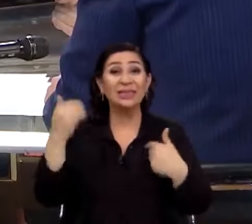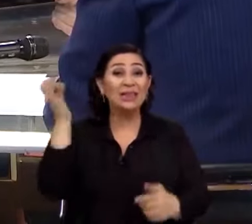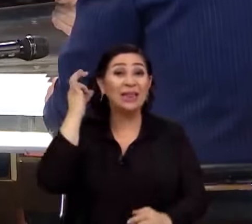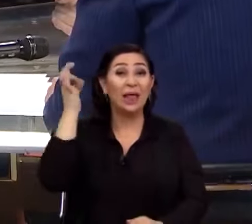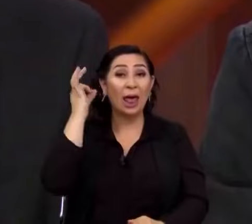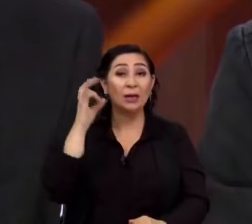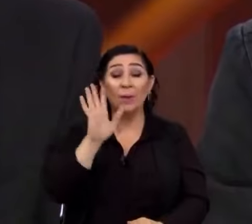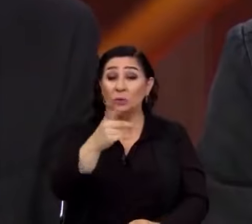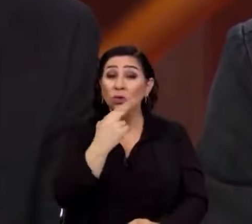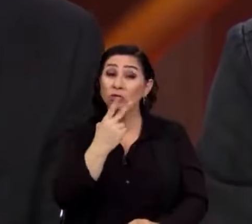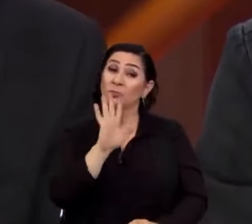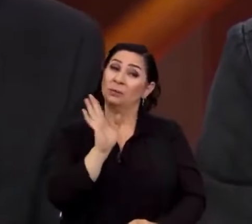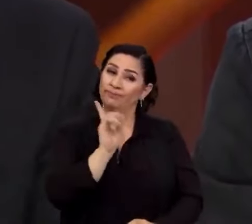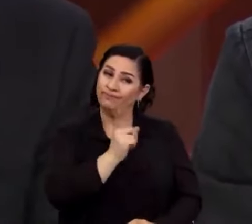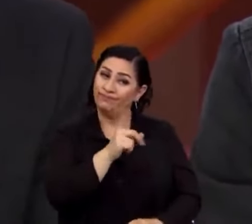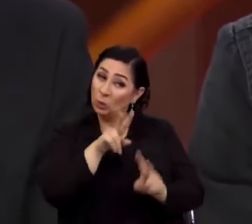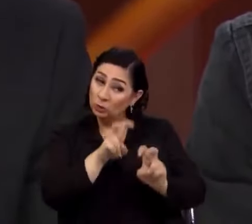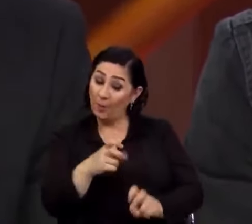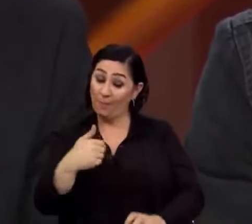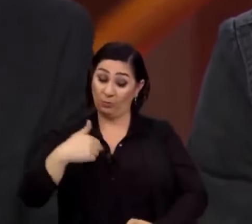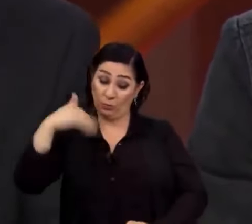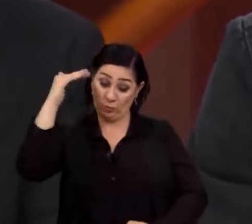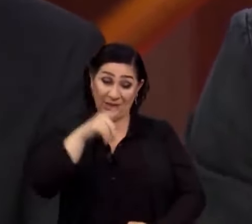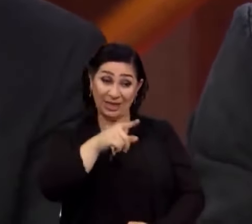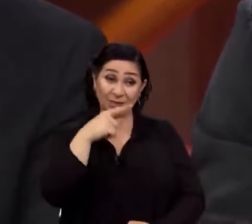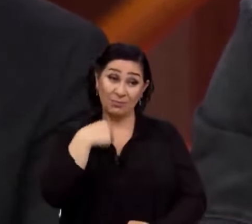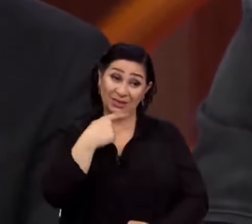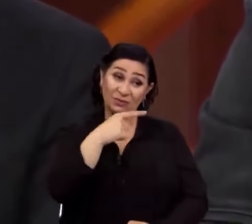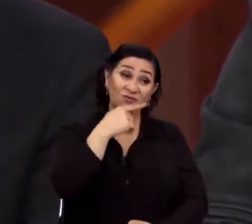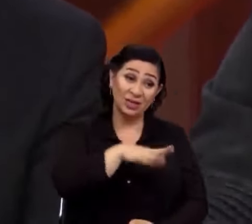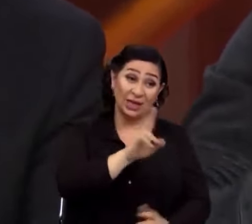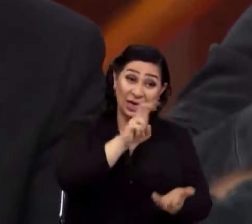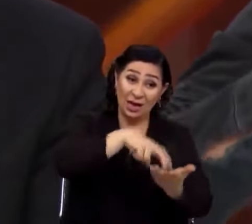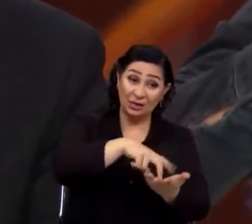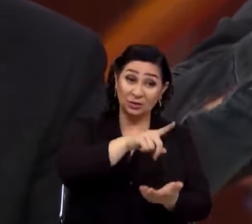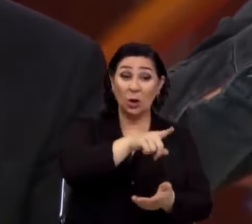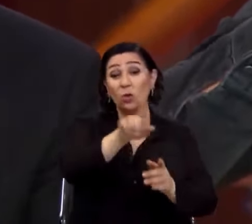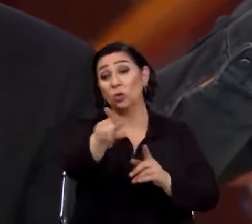aman sen konuşma otur ben konuşayım sen dinle sen ayağa kalk sen orada dur aynı